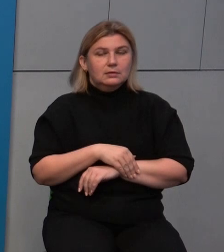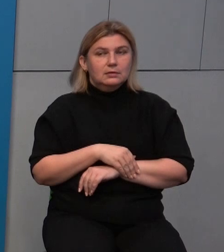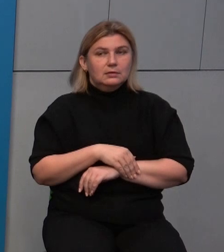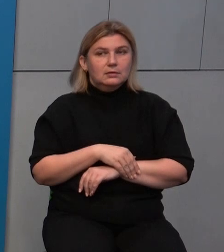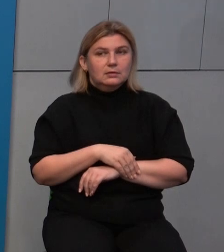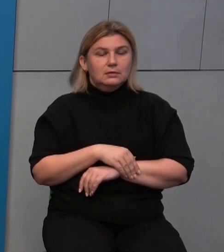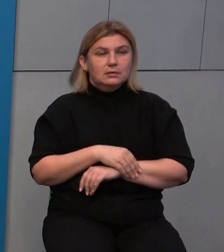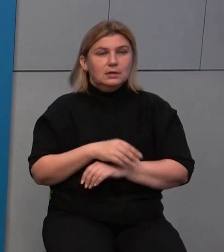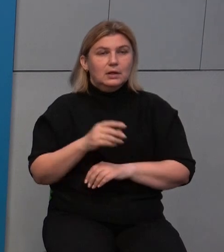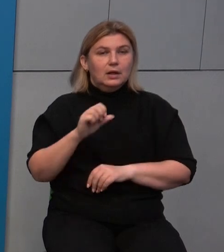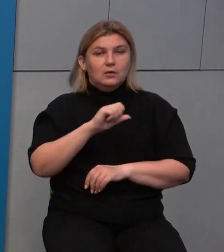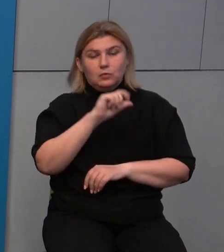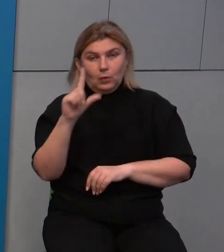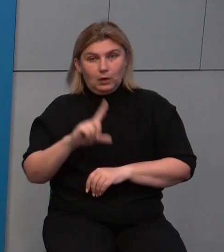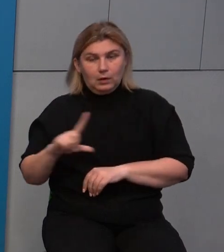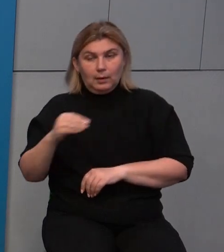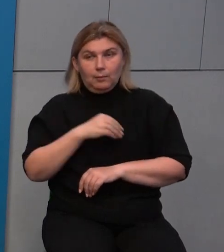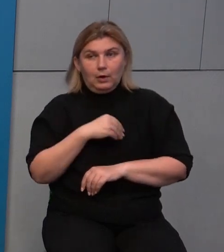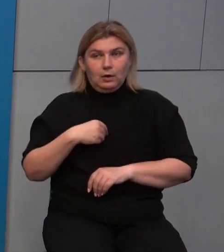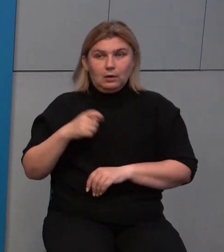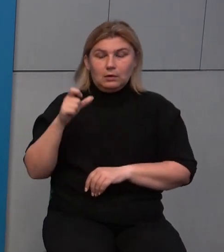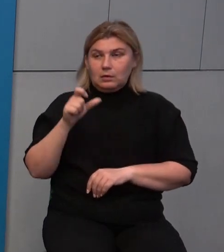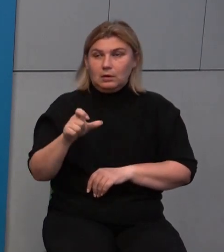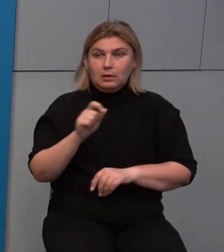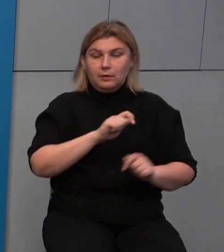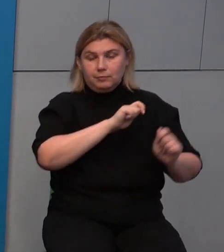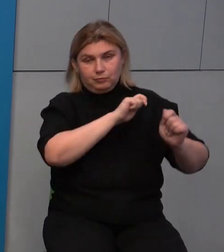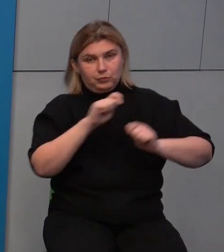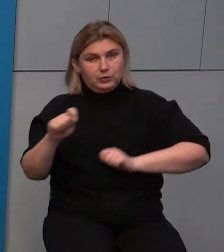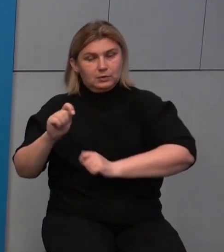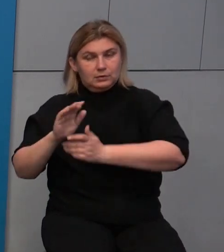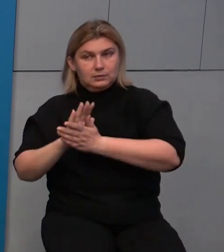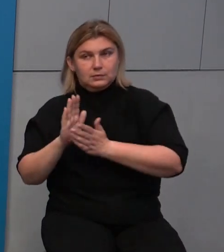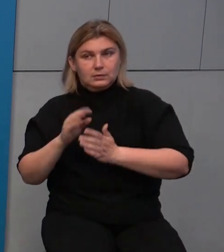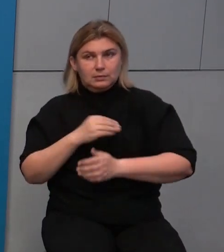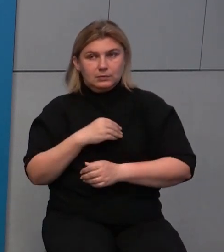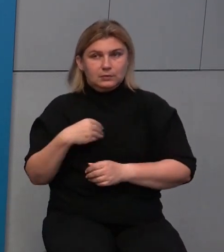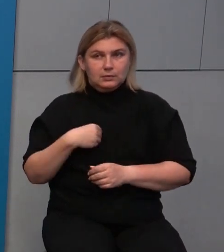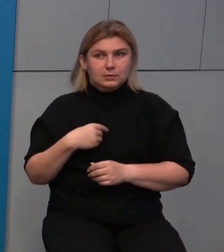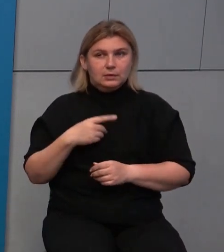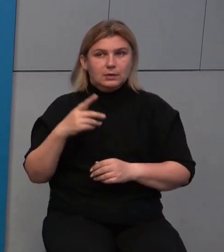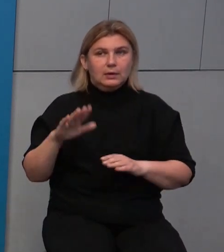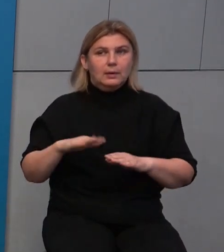w złotówkach na polskim koncie, trzeba było przyjechać do Polski i wydać pieniądze w Polsce.